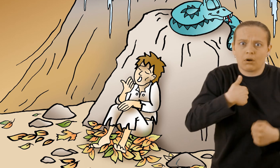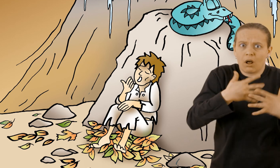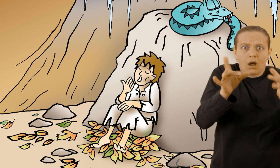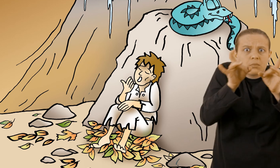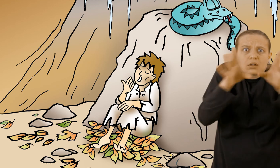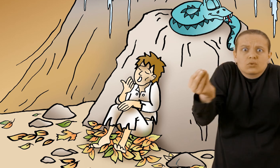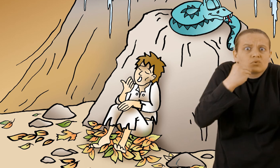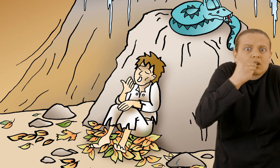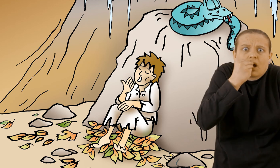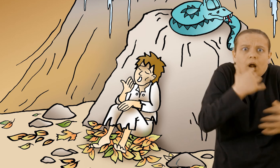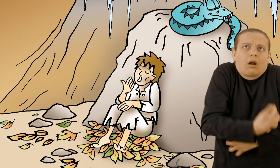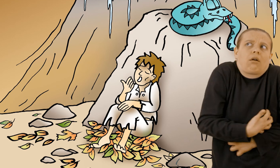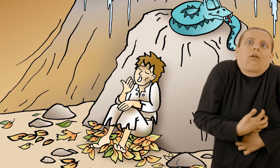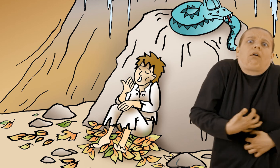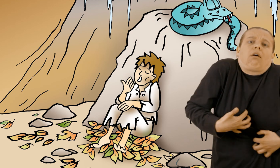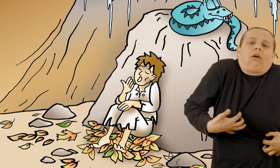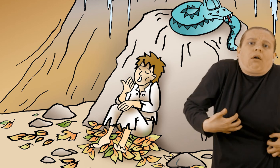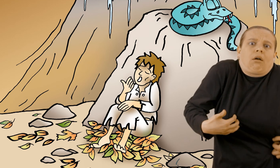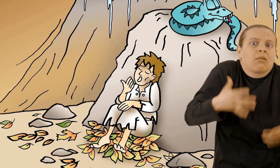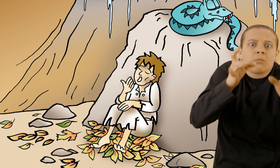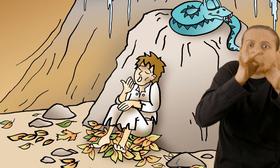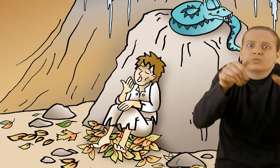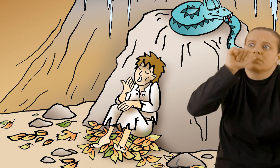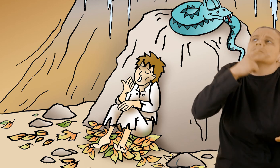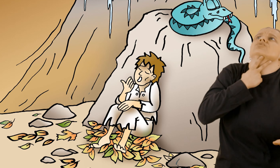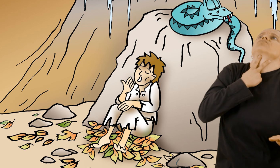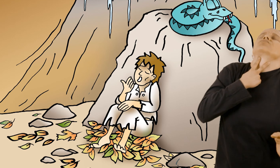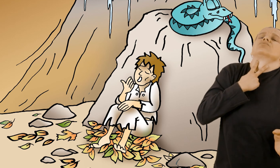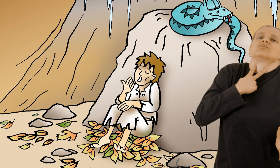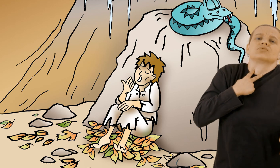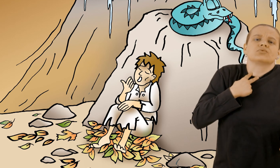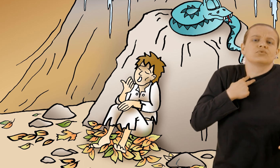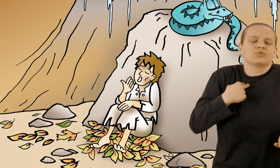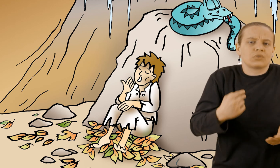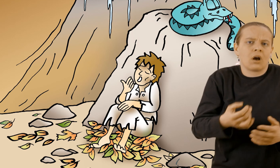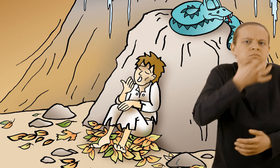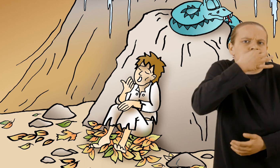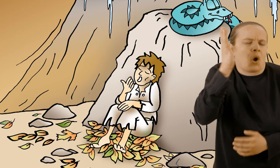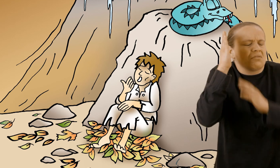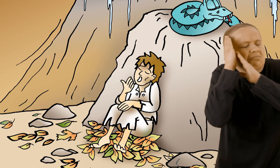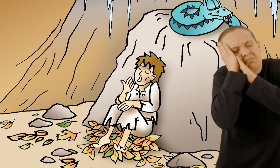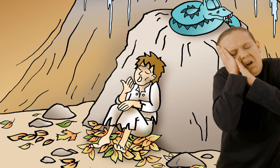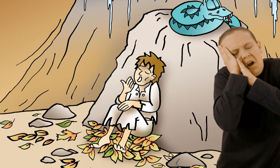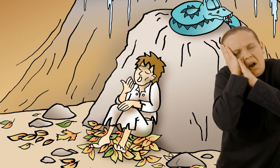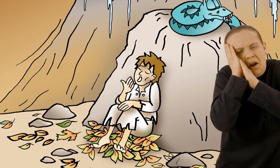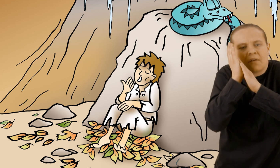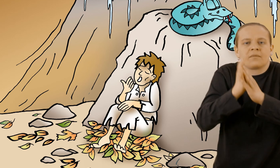Nemam što jesti ni piti, pa bi mi bilo lakše kad bih spavao.